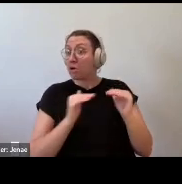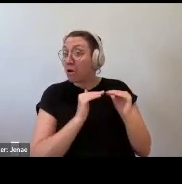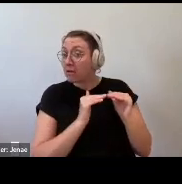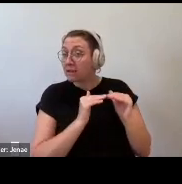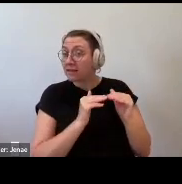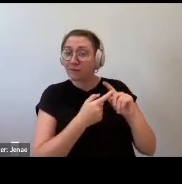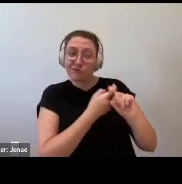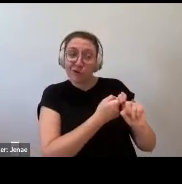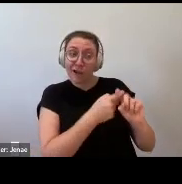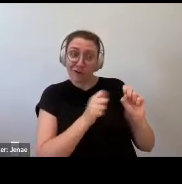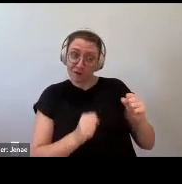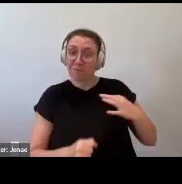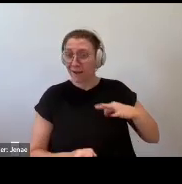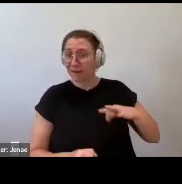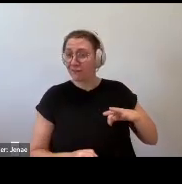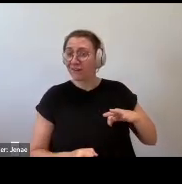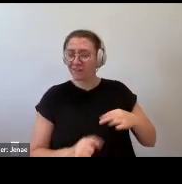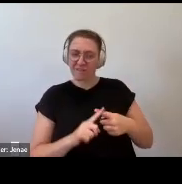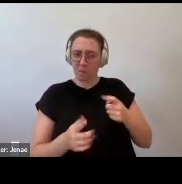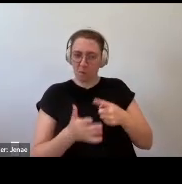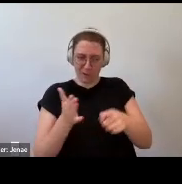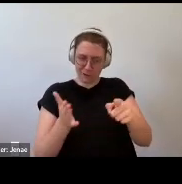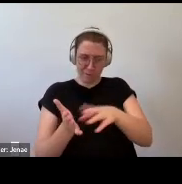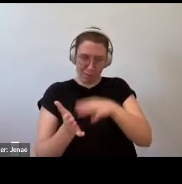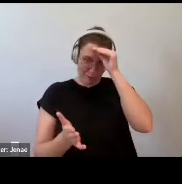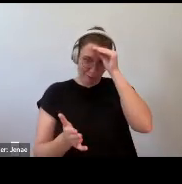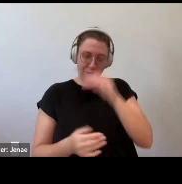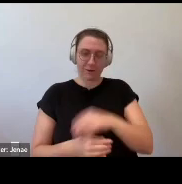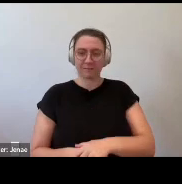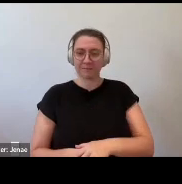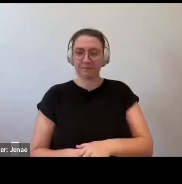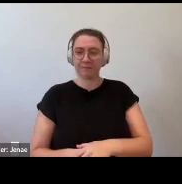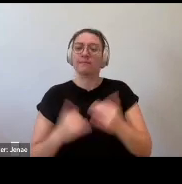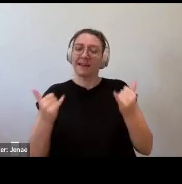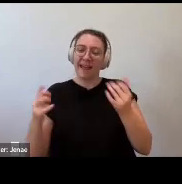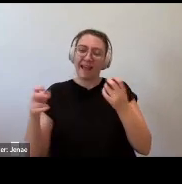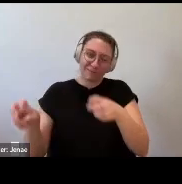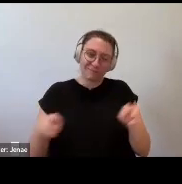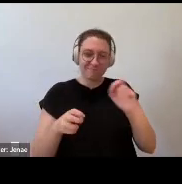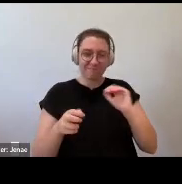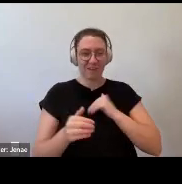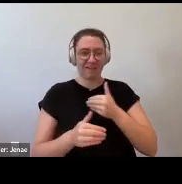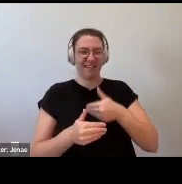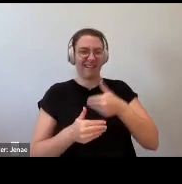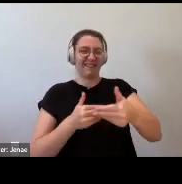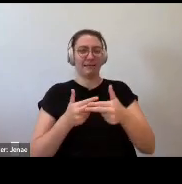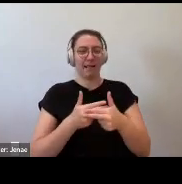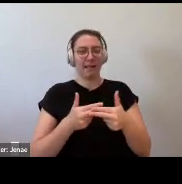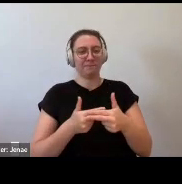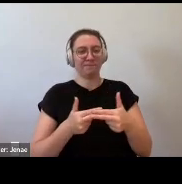podría beneficiarse de algo que aprendieron hoy. Pasemos a la siguiente diapositiva.